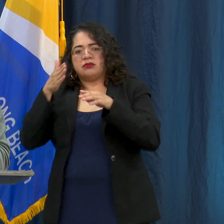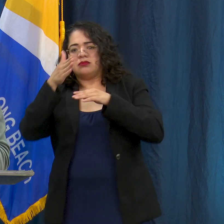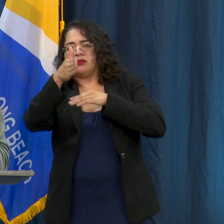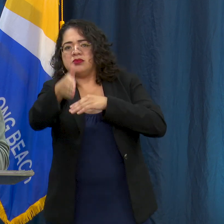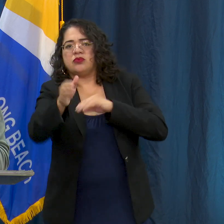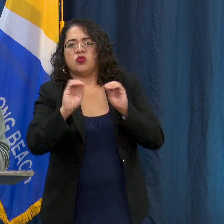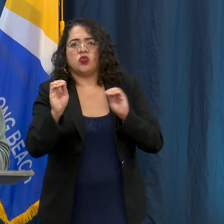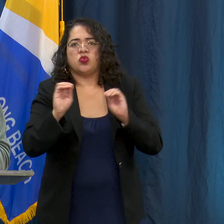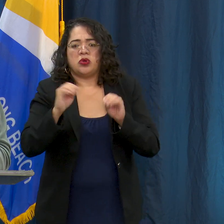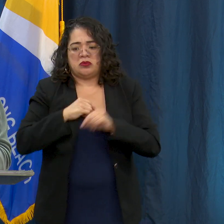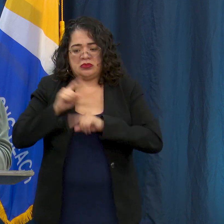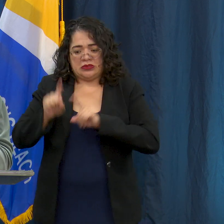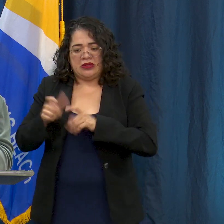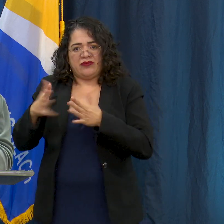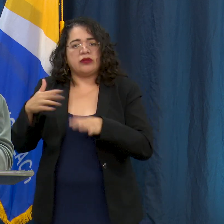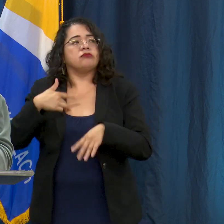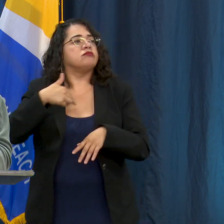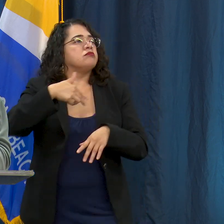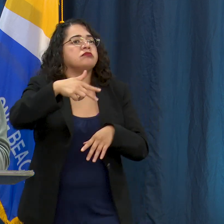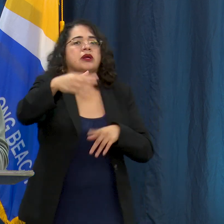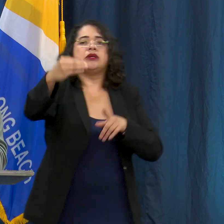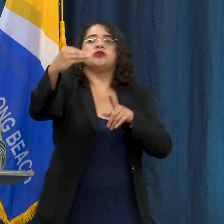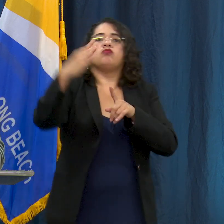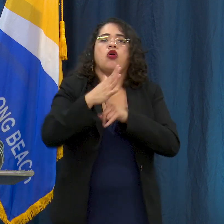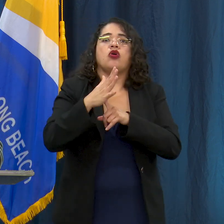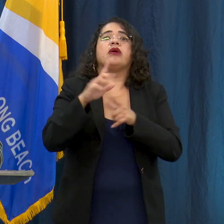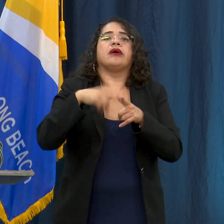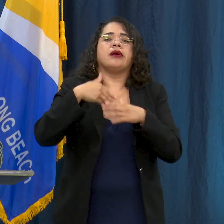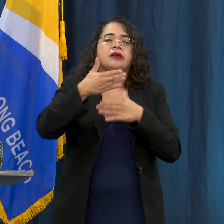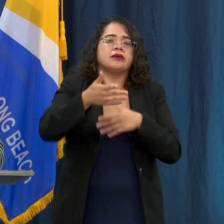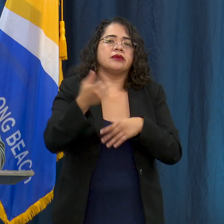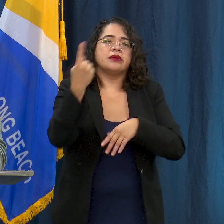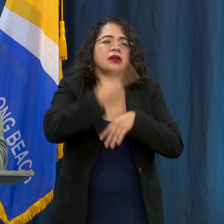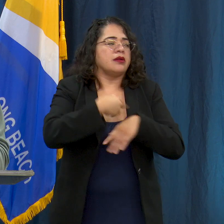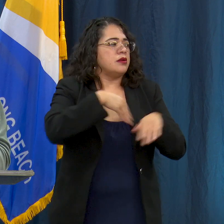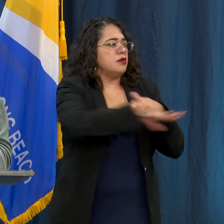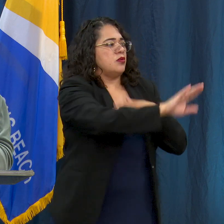Impreza's por ejemplo asegurarse que todos en máscaras para la cara para